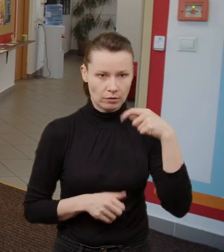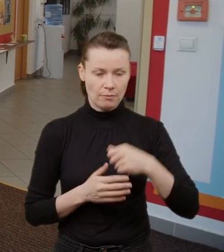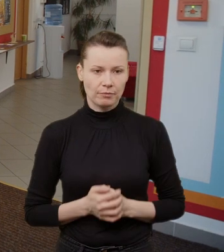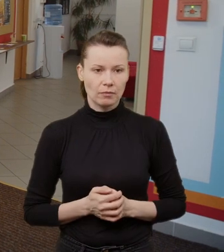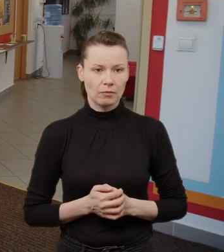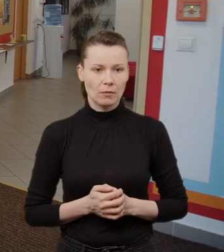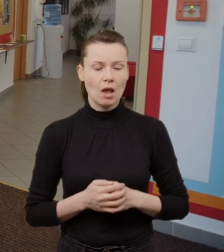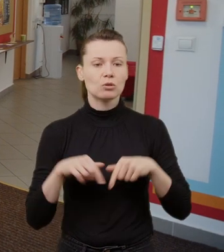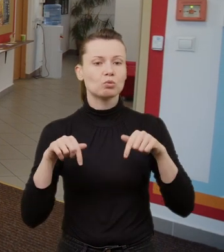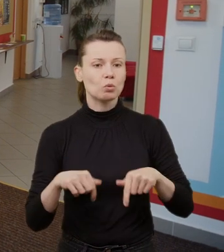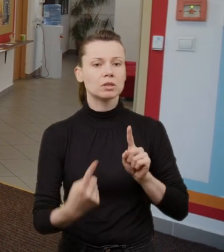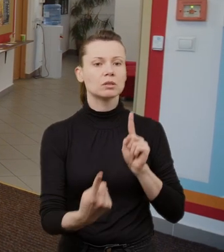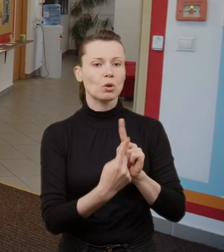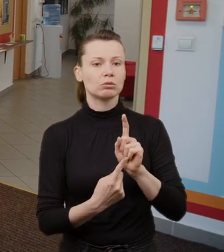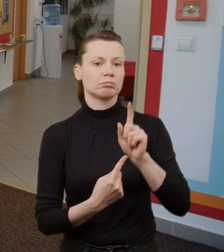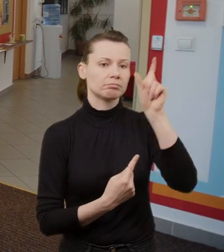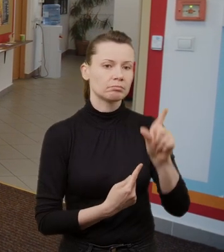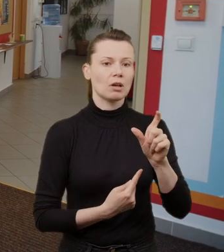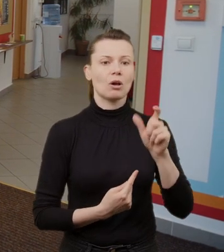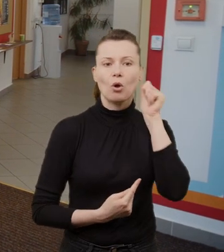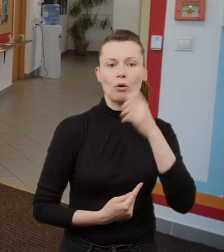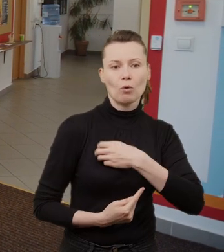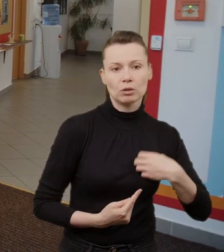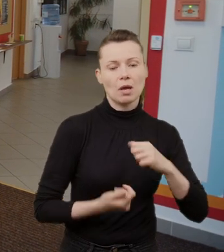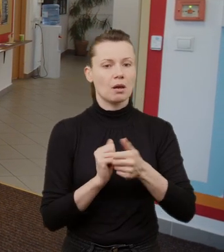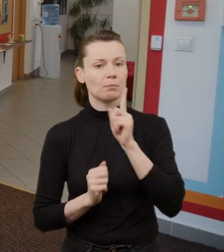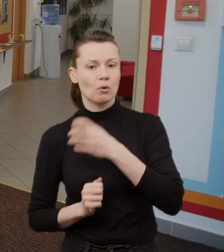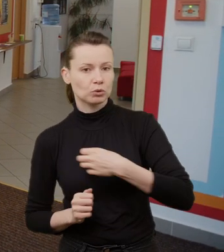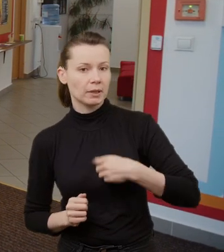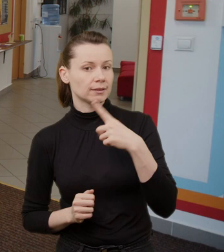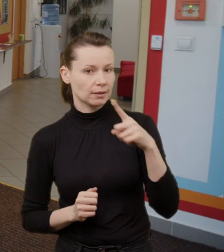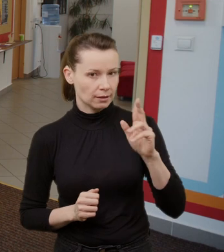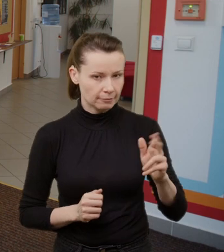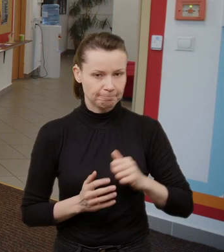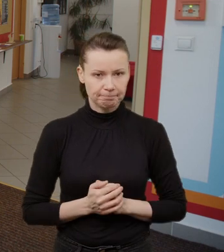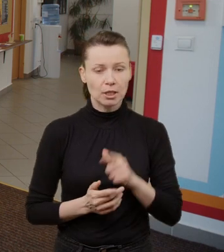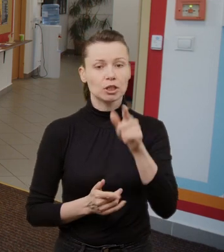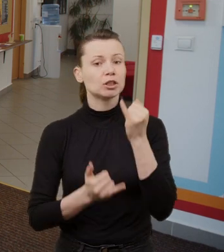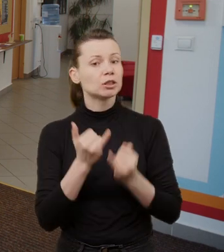W holu spotkasz też gospodynię lub gospodarza domu, a jeśli potrzebujesz, udzielą Ci informacji